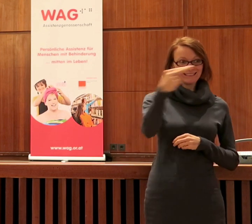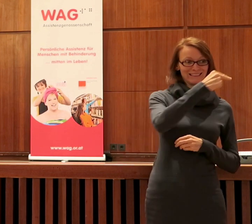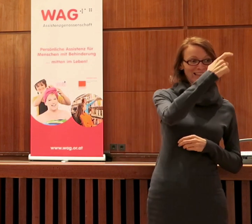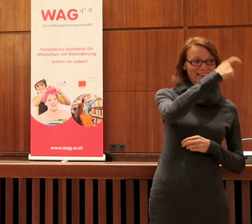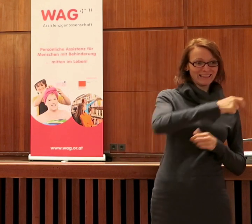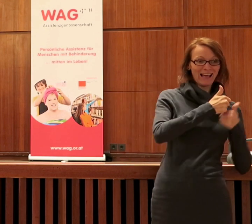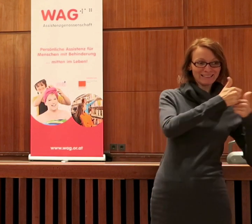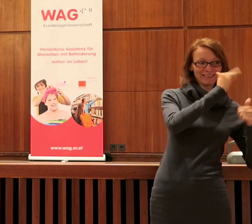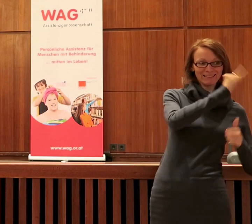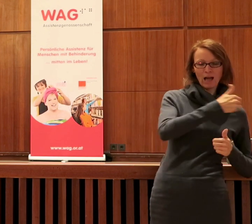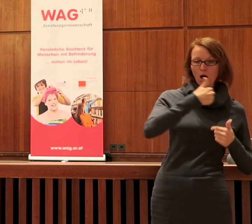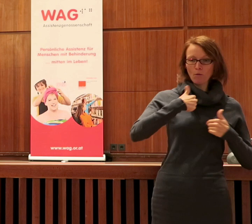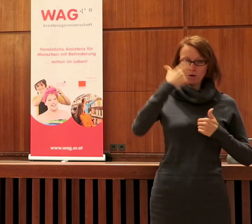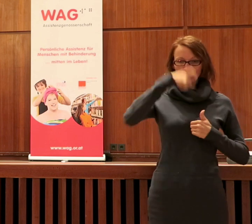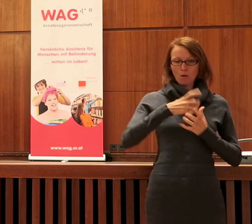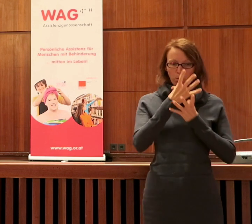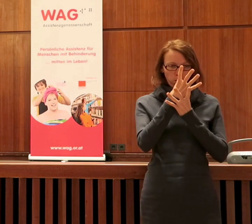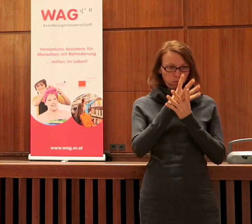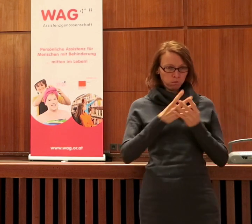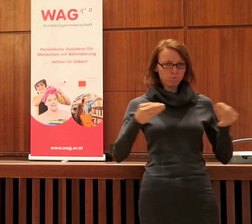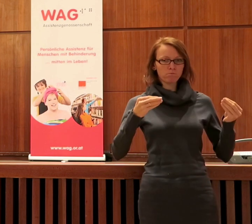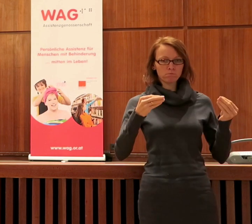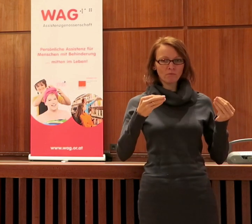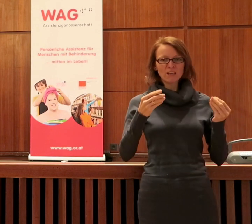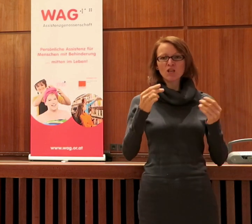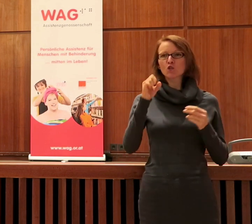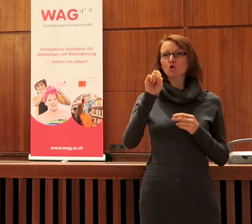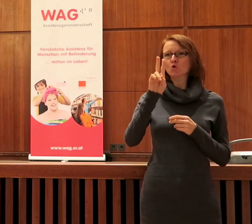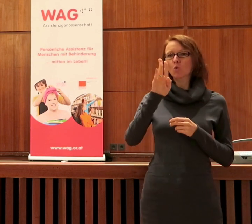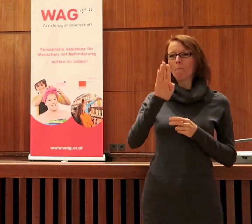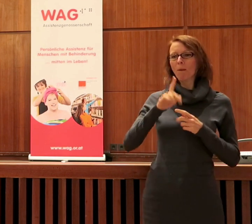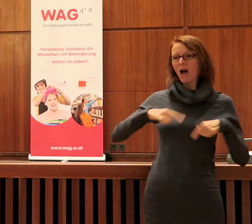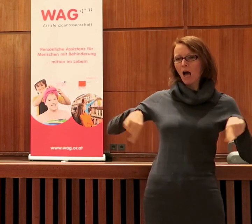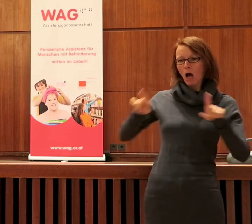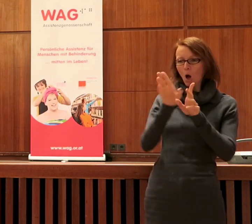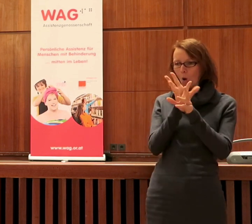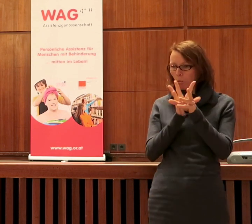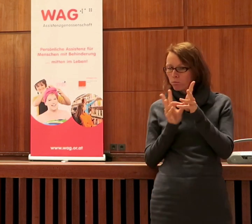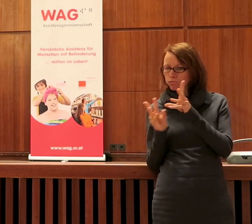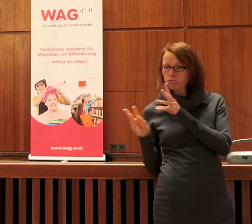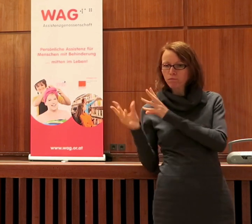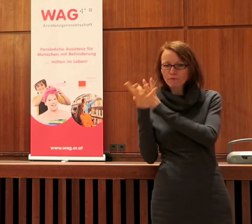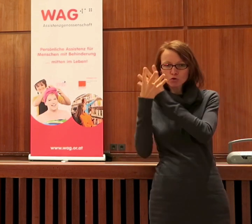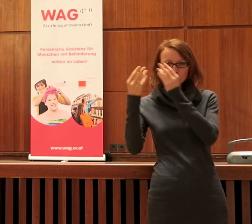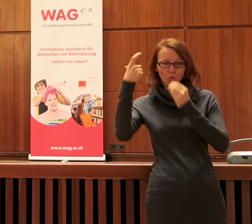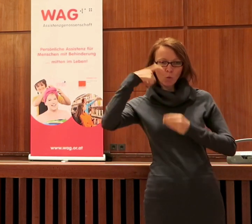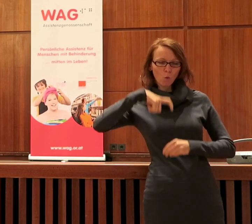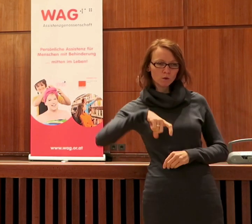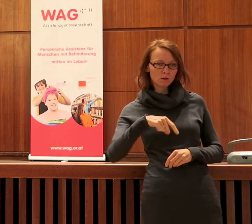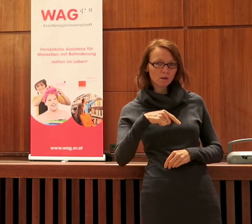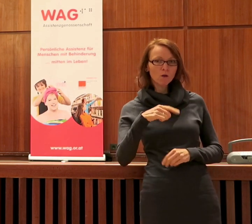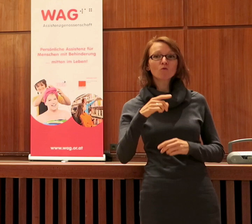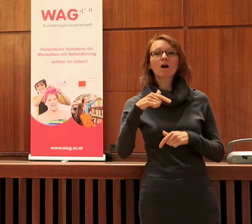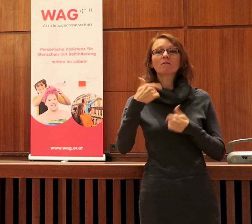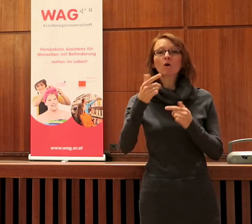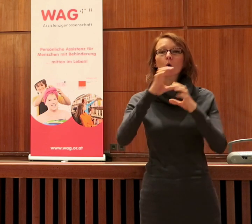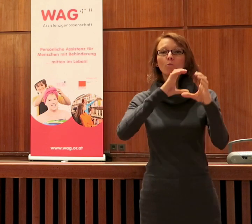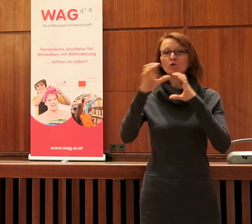Und es findet dann sämtliche Kommunikation nur mehr über die Begleitperson statt. Was braucht ER?